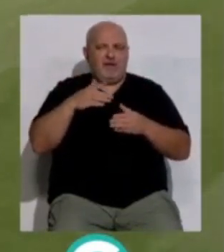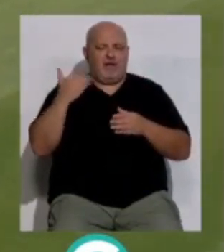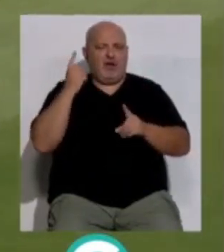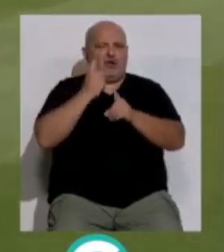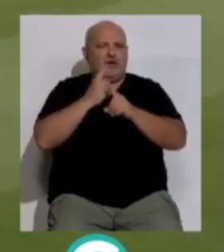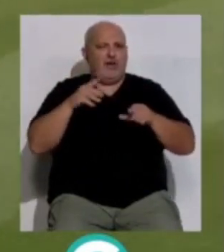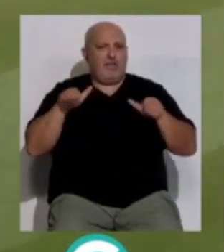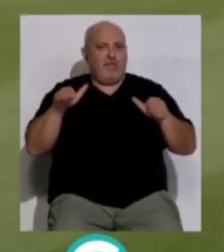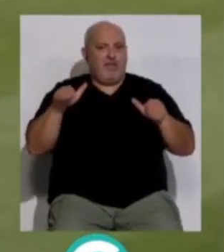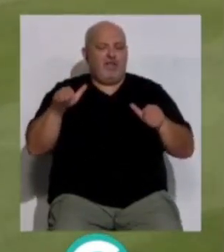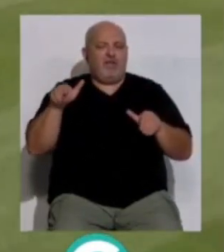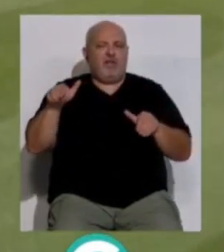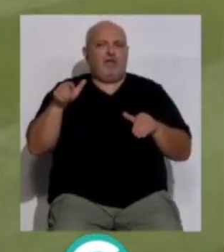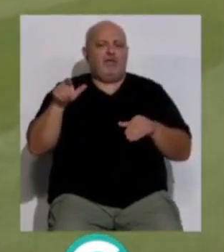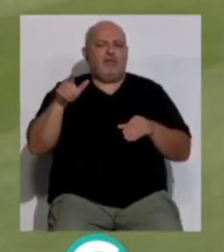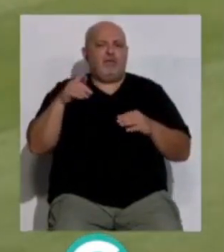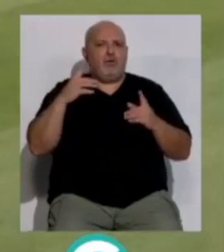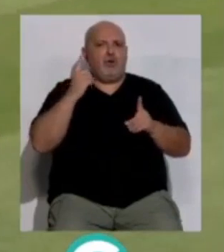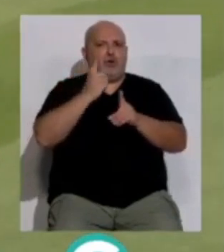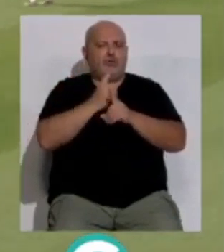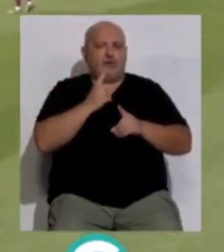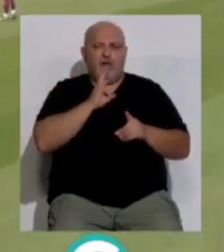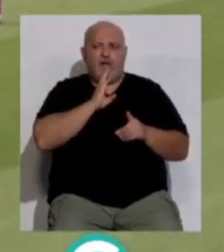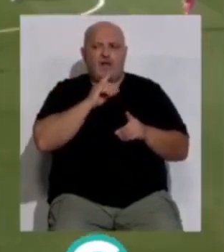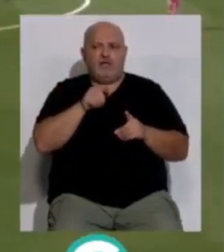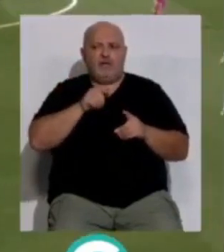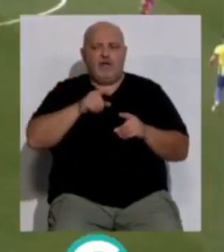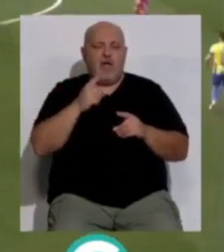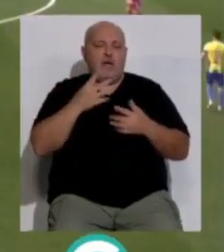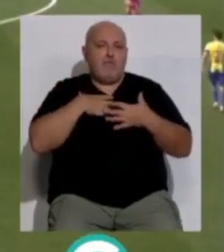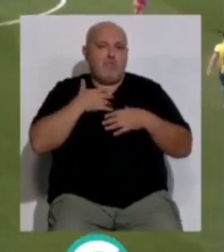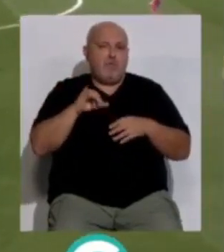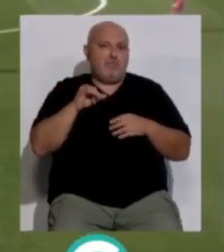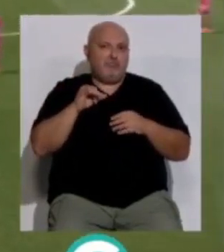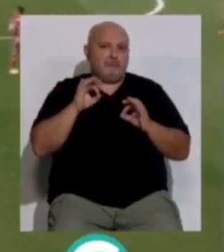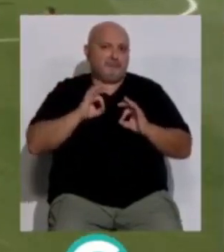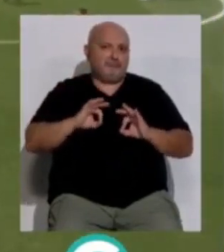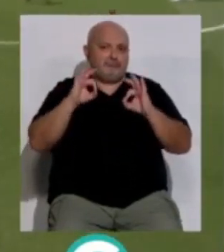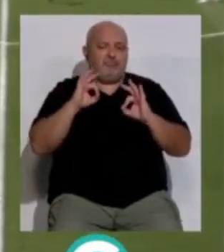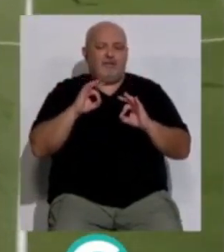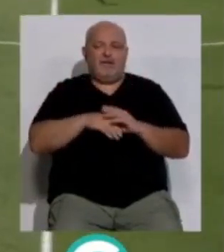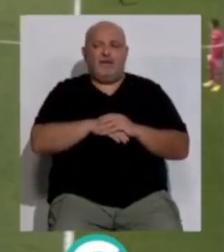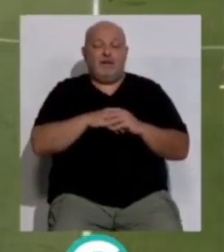al Atlético de Madrid en ese partido en el que de alguna manera era de trámite teniendo en cuenta